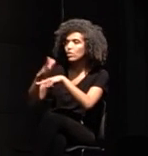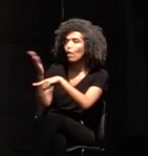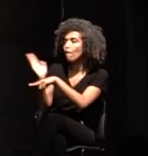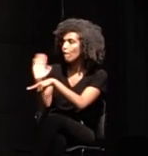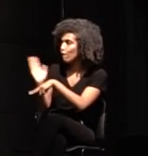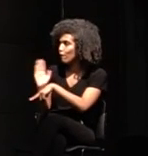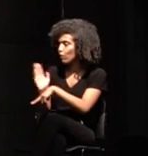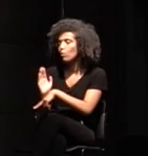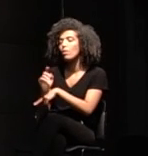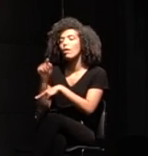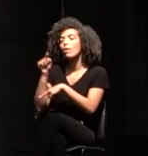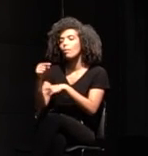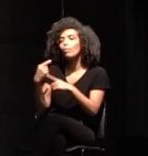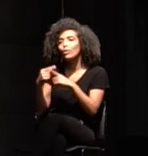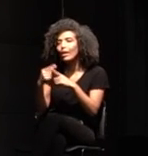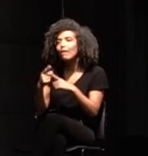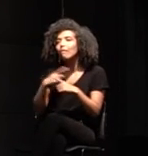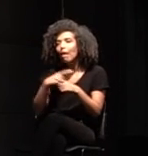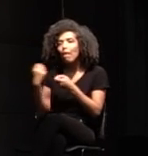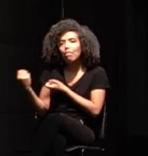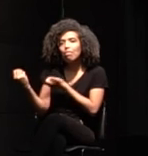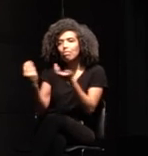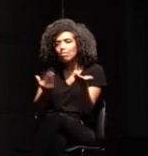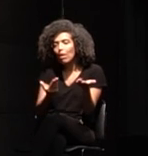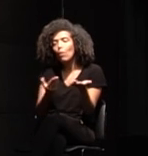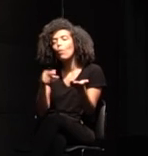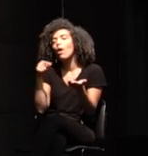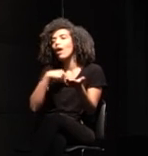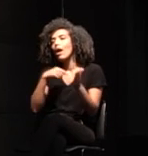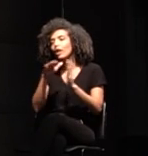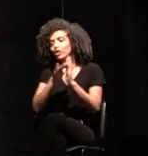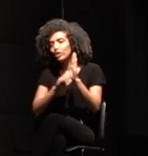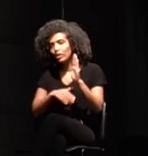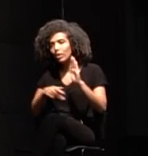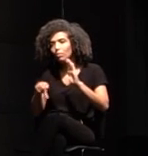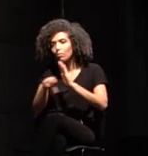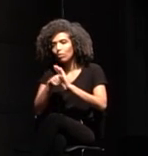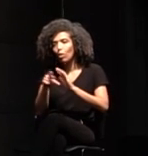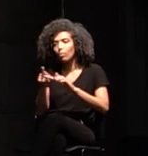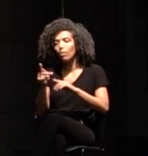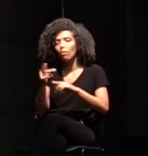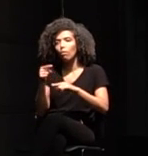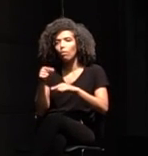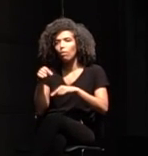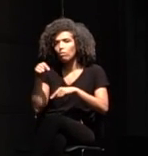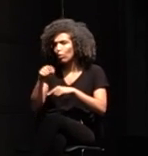por ceder para estas sessões as legendas de cinco dos seis filmes de Cecilia Mangini